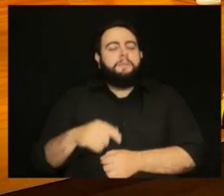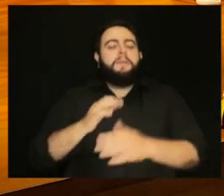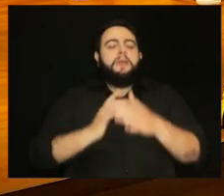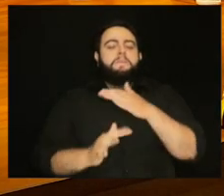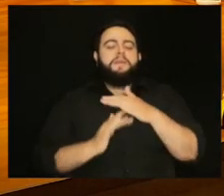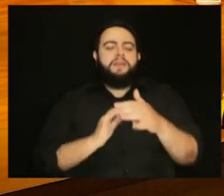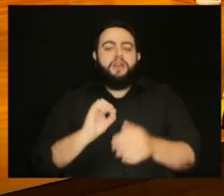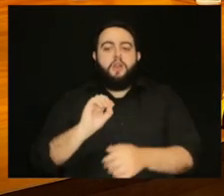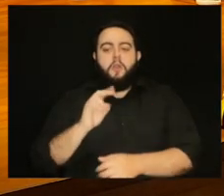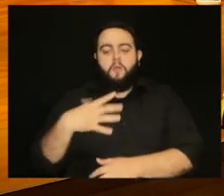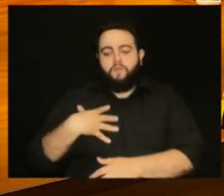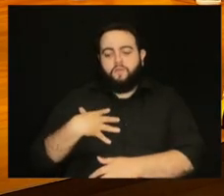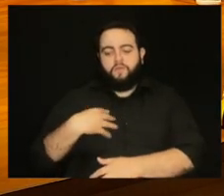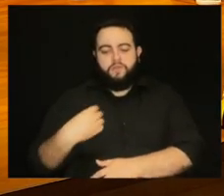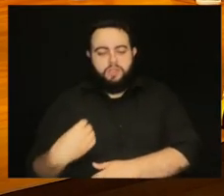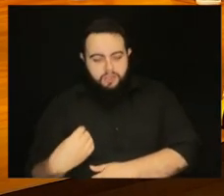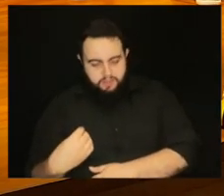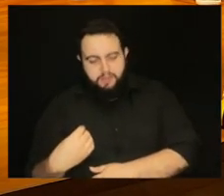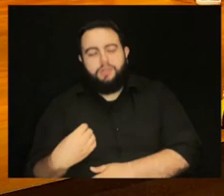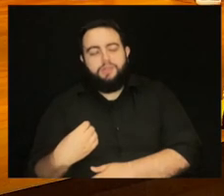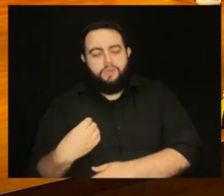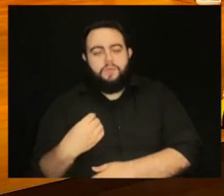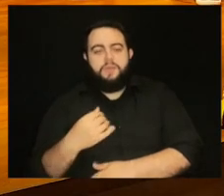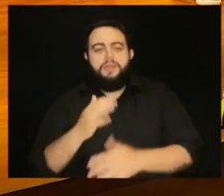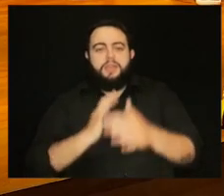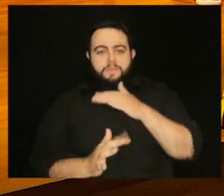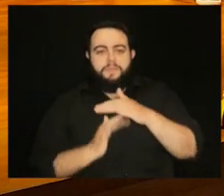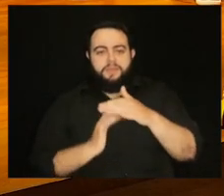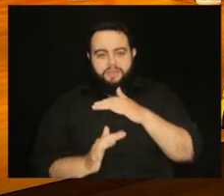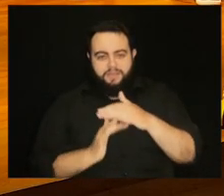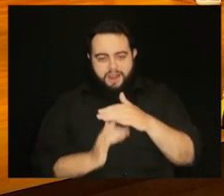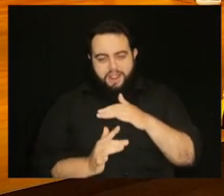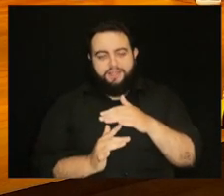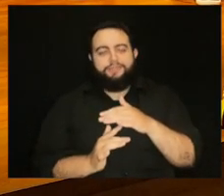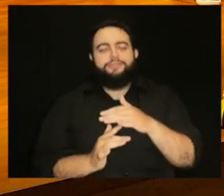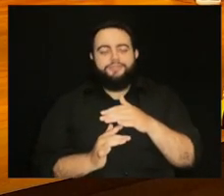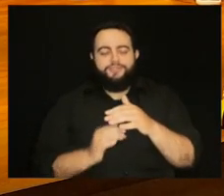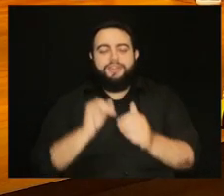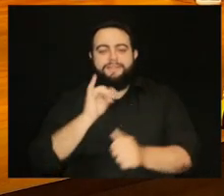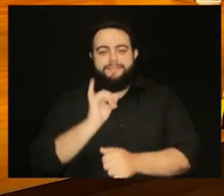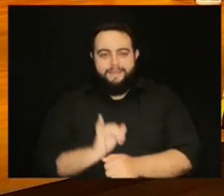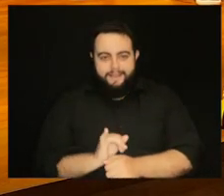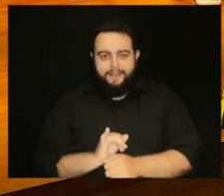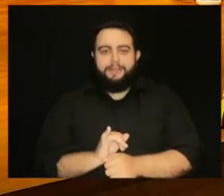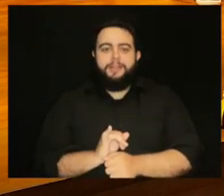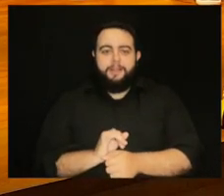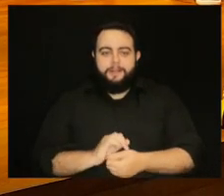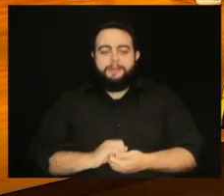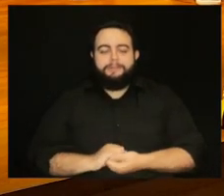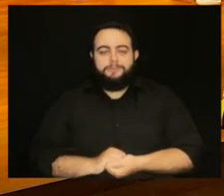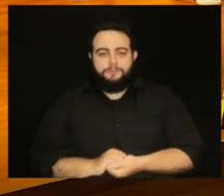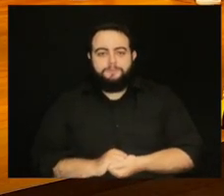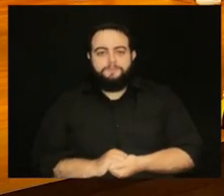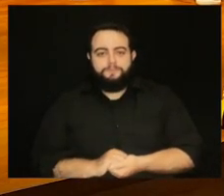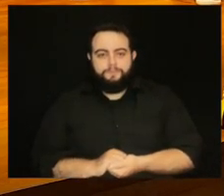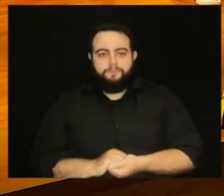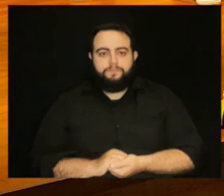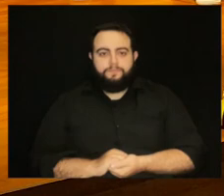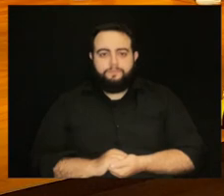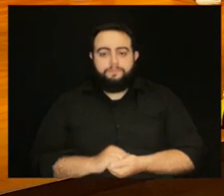filhos de imigrantes italianos né, mais ou menos por essa época. E aí ele fala pros irmãos dele: